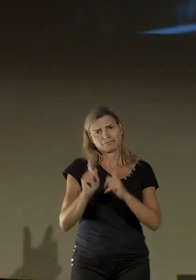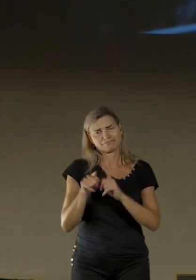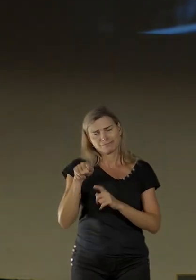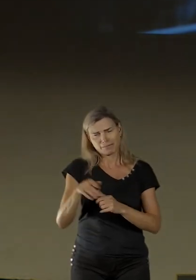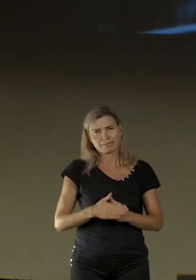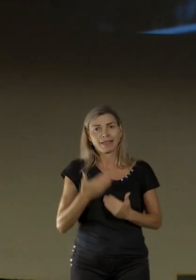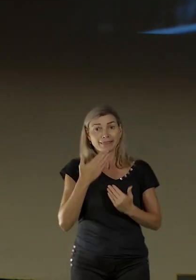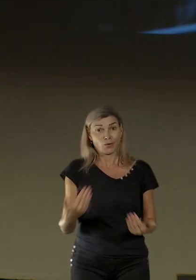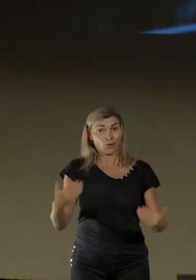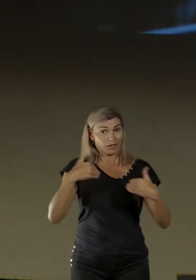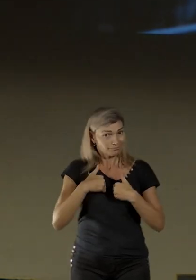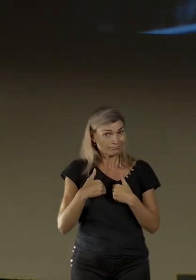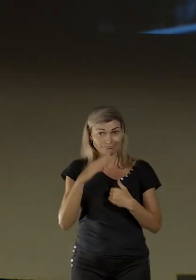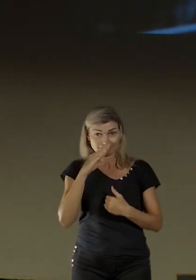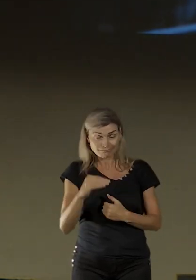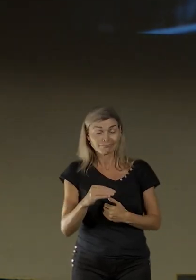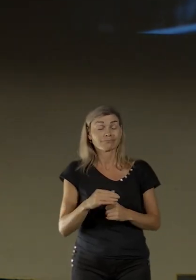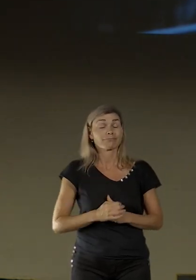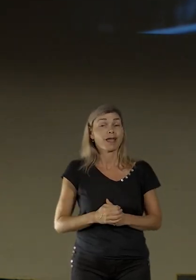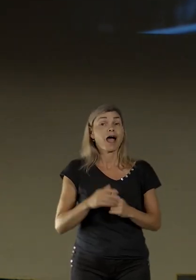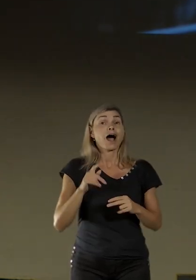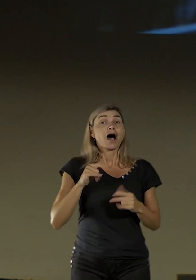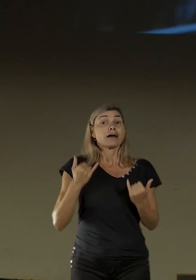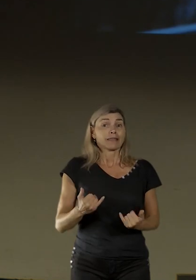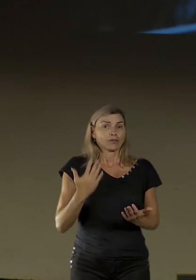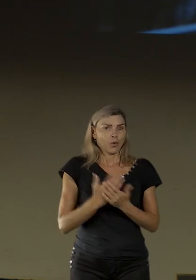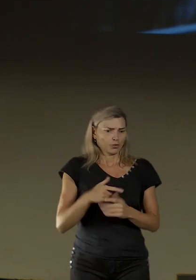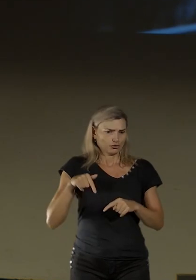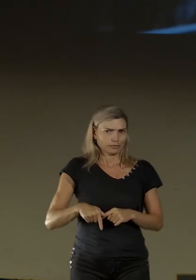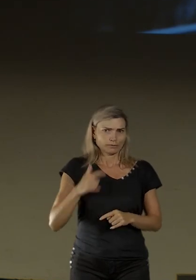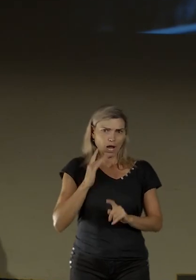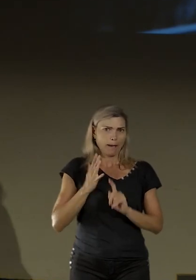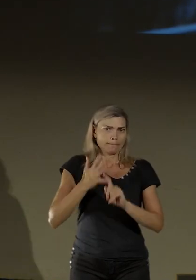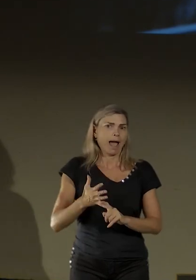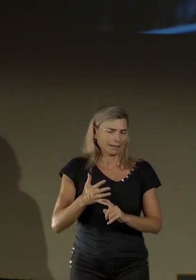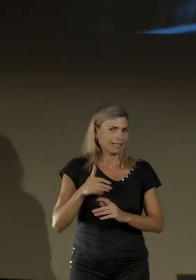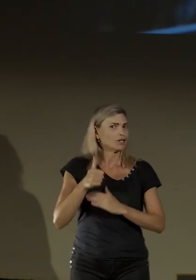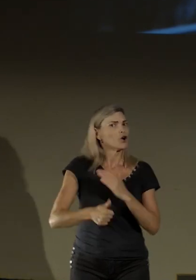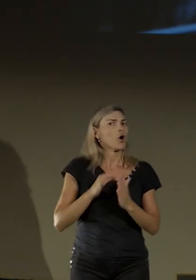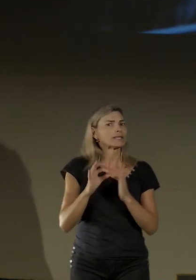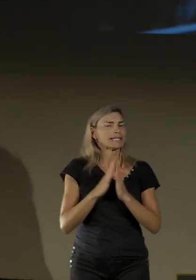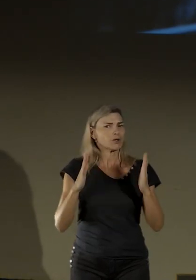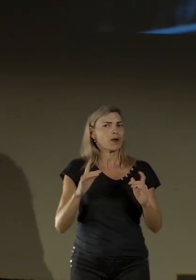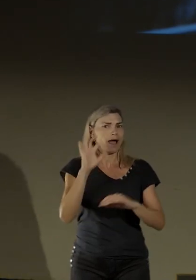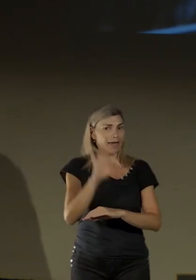A loučím se s vámi na konci páté sezóny CAMPu, budeme potom slavit narozeniny. Takže mějte se krásně.